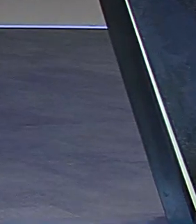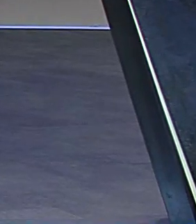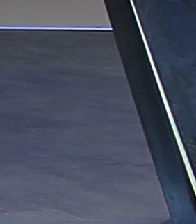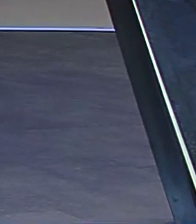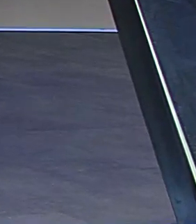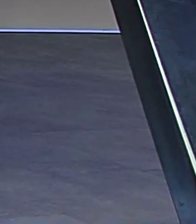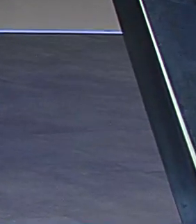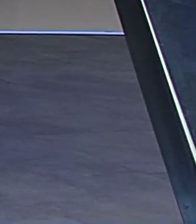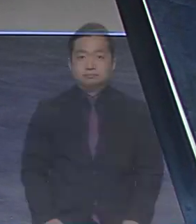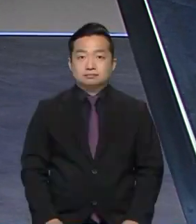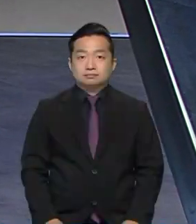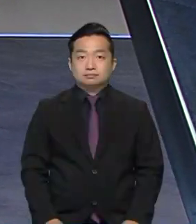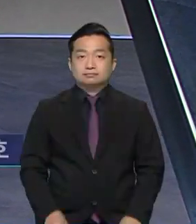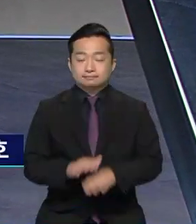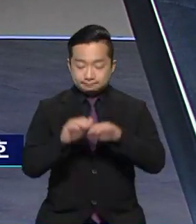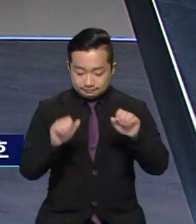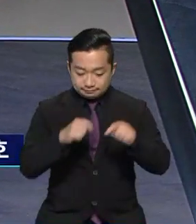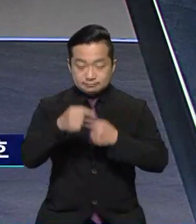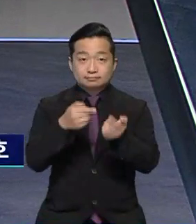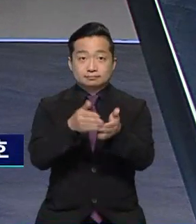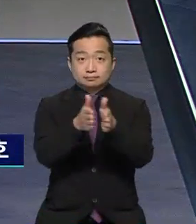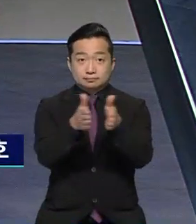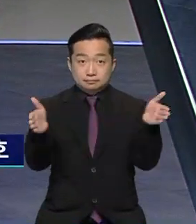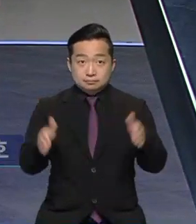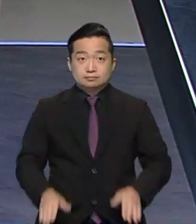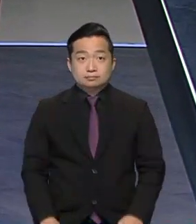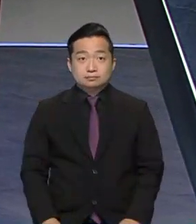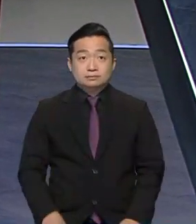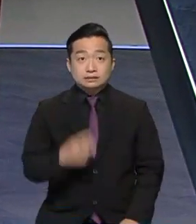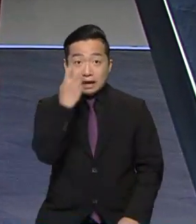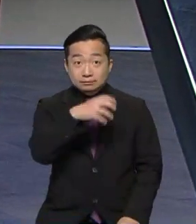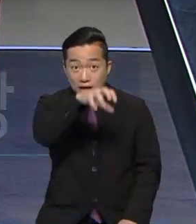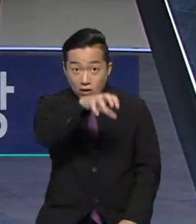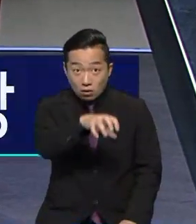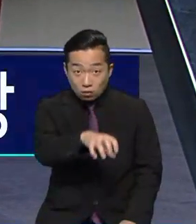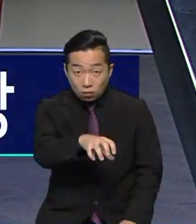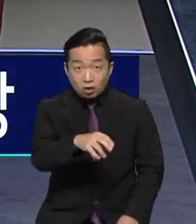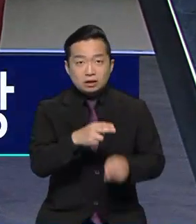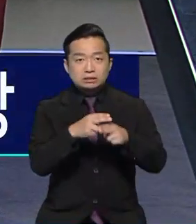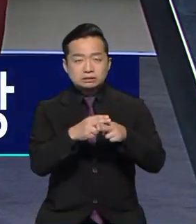감사원 실세로 통하는 유병욱 감사원 사무총장이 오늘 공수처에 출석했습니다.